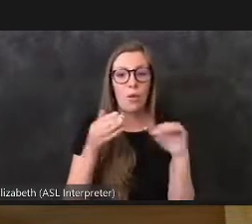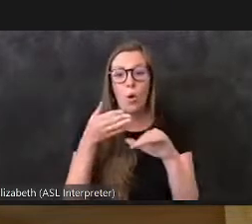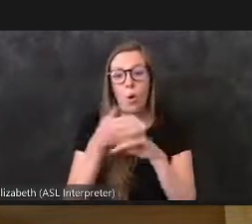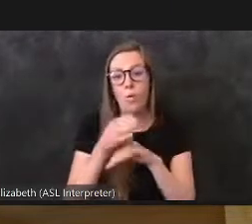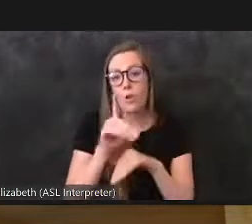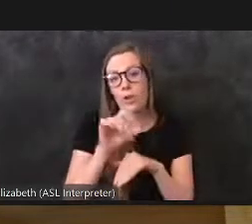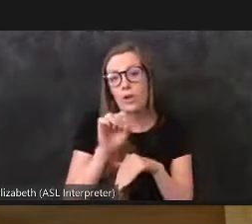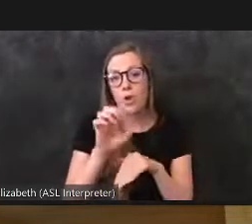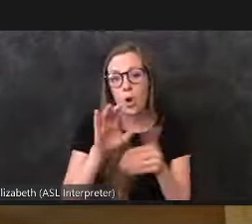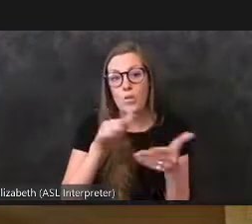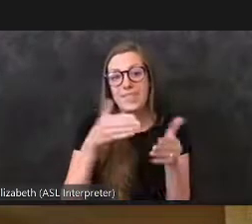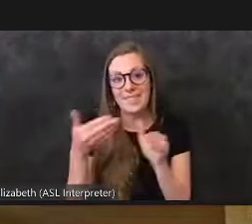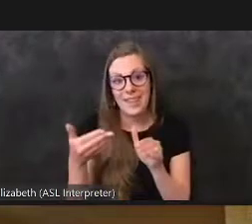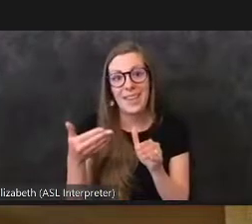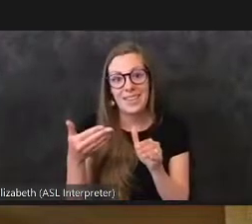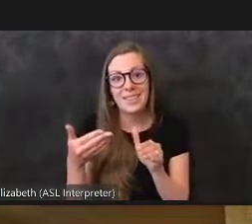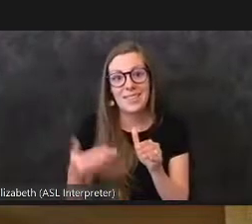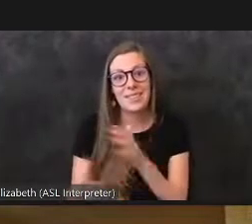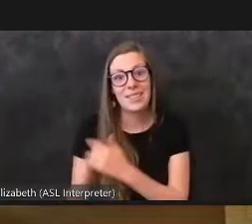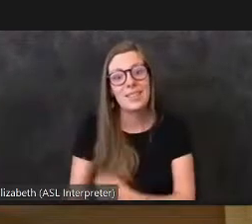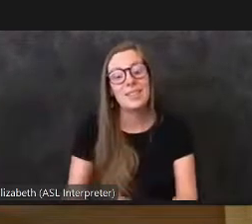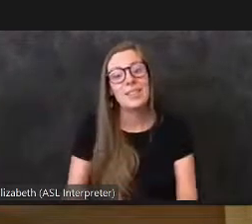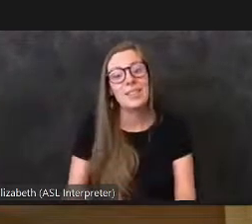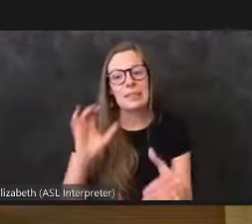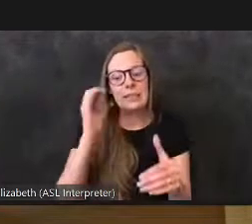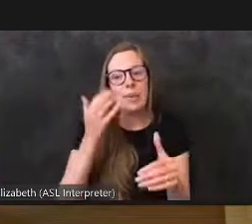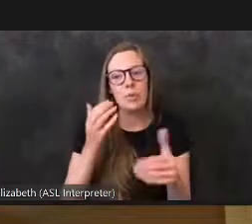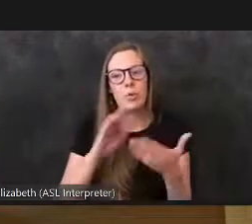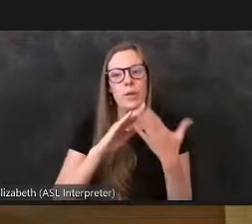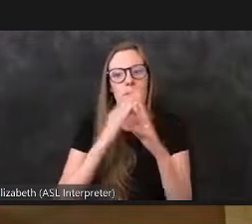debe ser una preocupación y permanece permanecen exterminado por la pandemia.